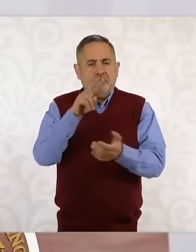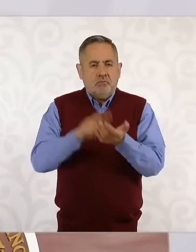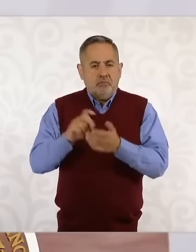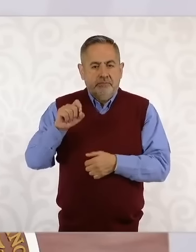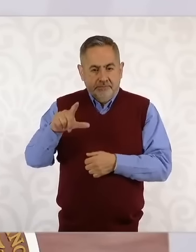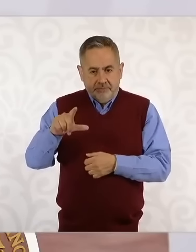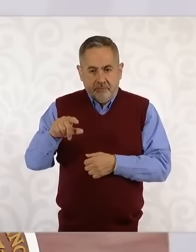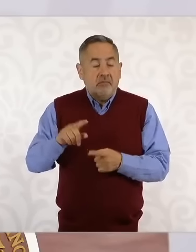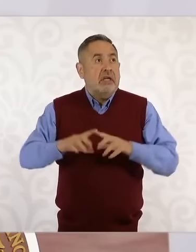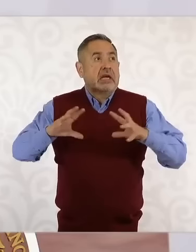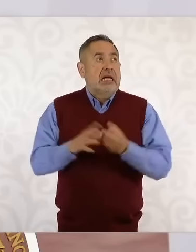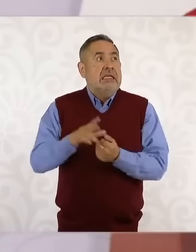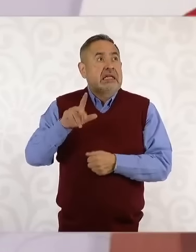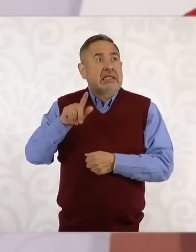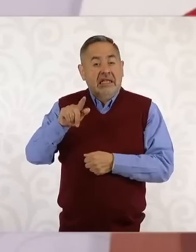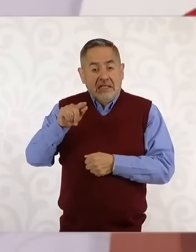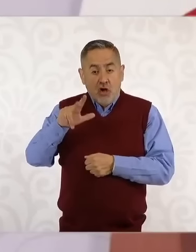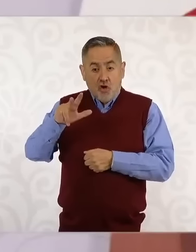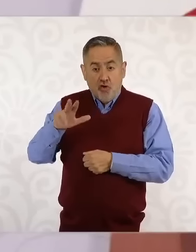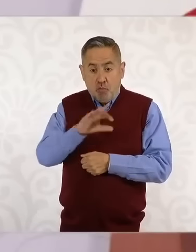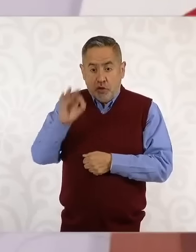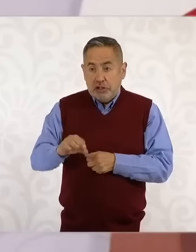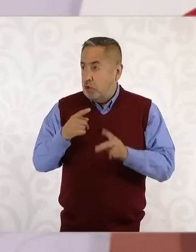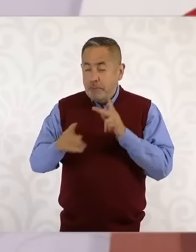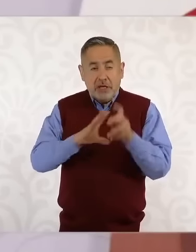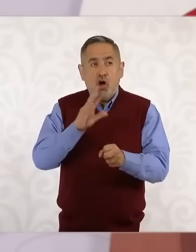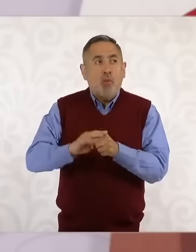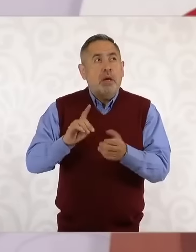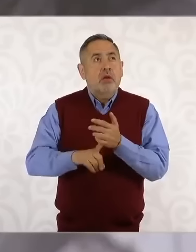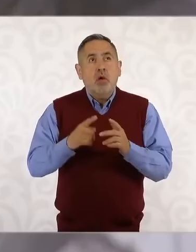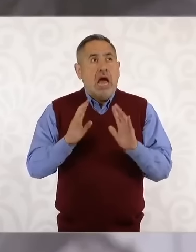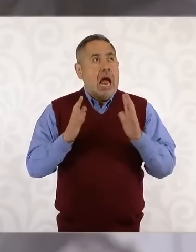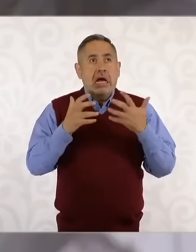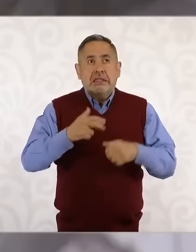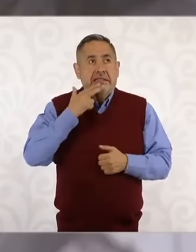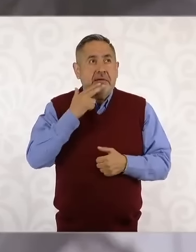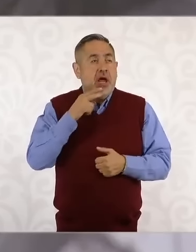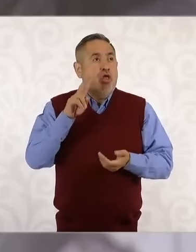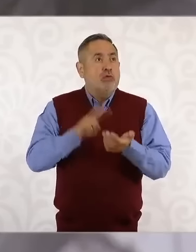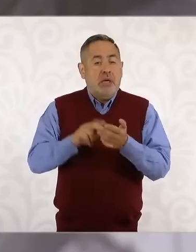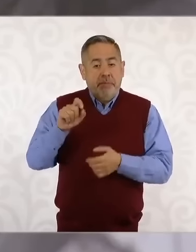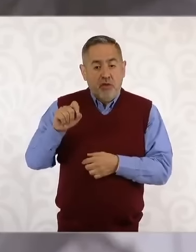El 78% que es la gran mayoría entrarán en operación en 2028 porque pues las plantas